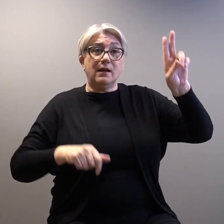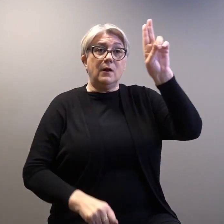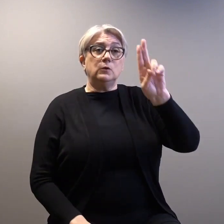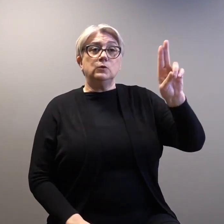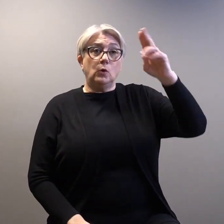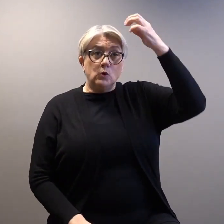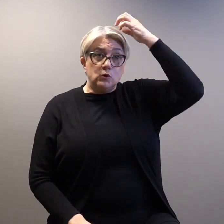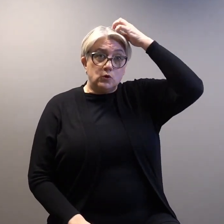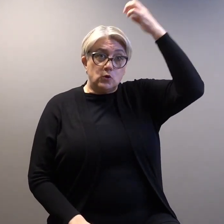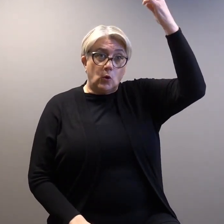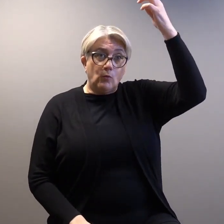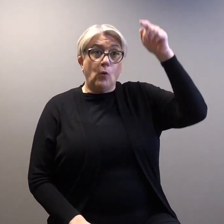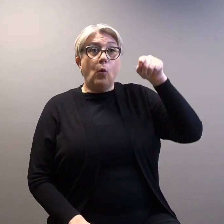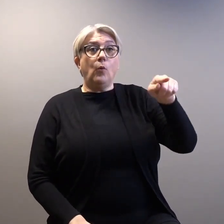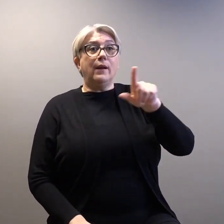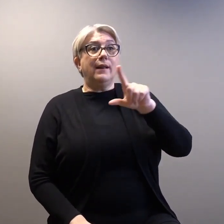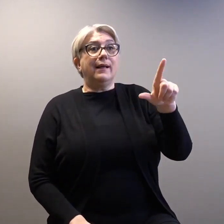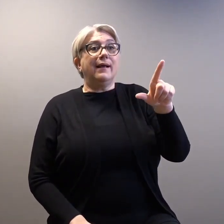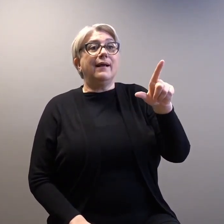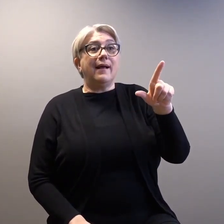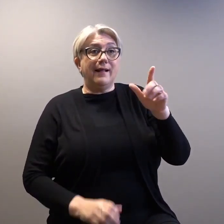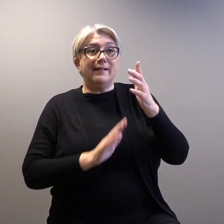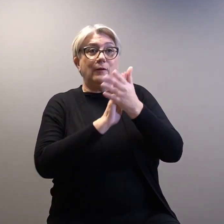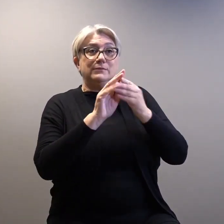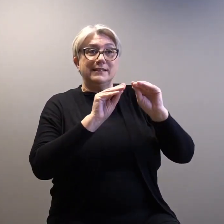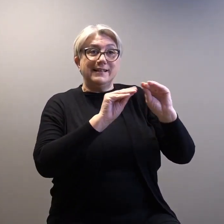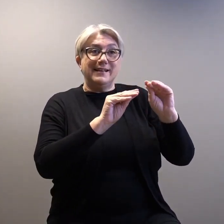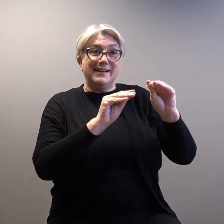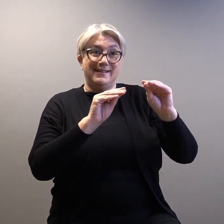við háskólann í Stokkhólmi. Hún var einnig táknmálskennari